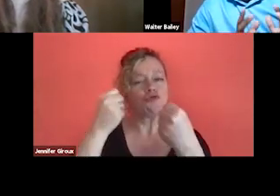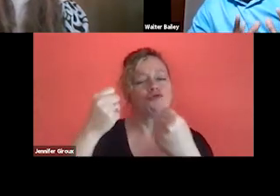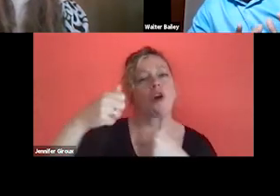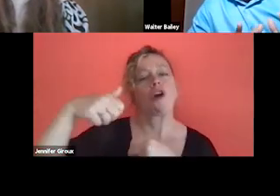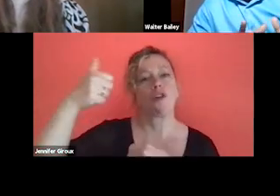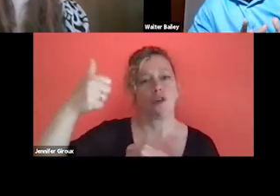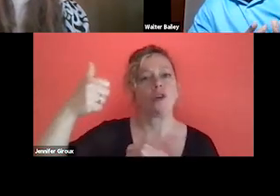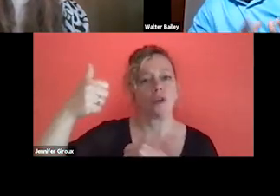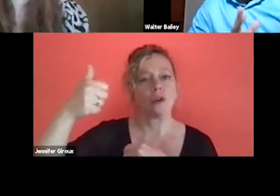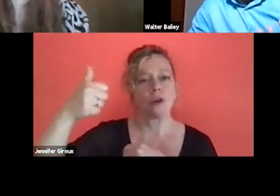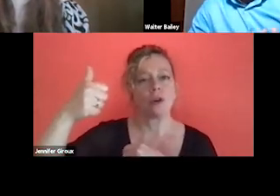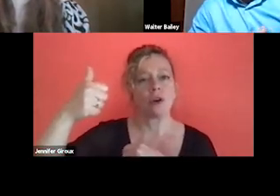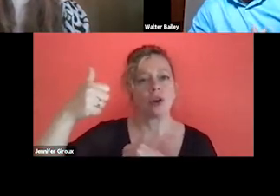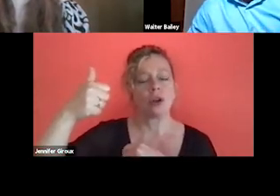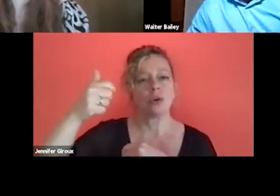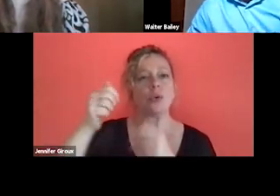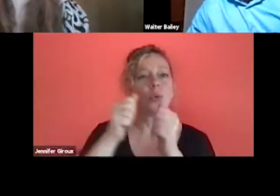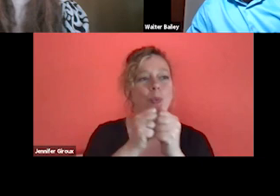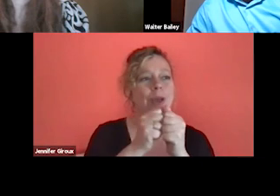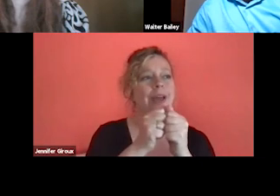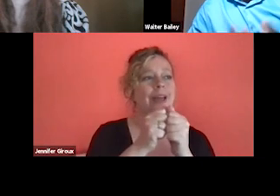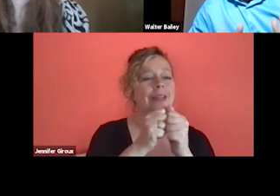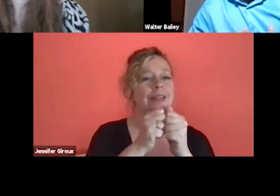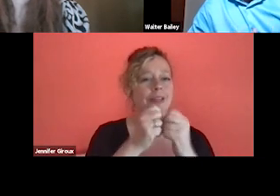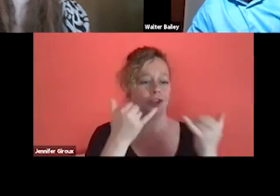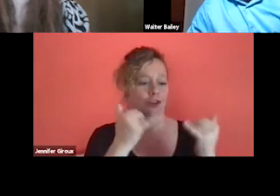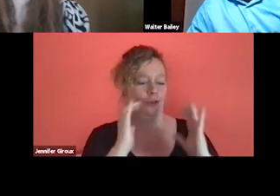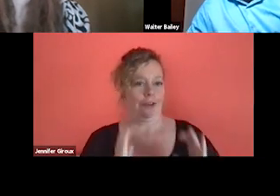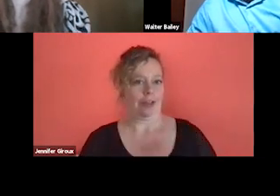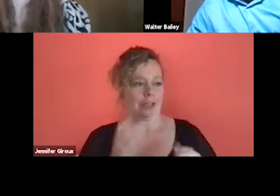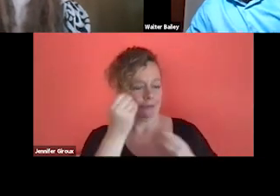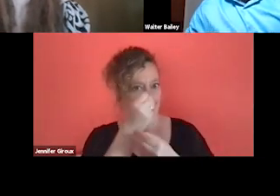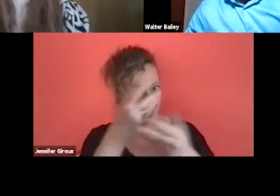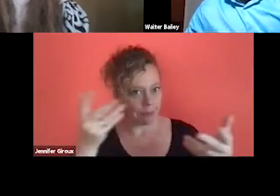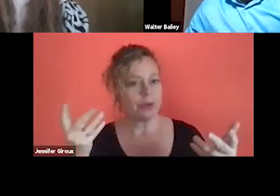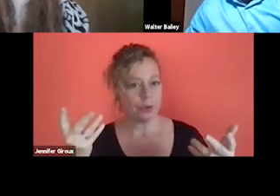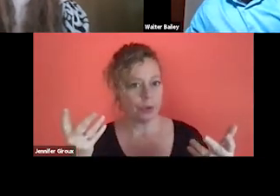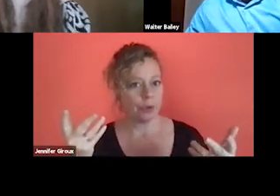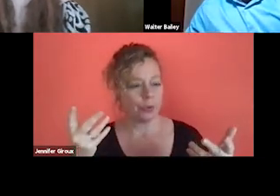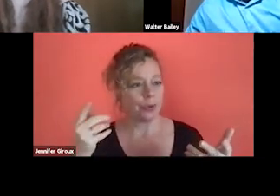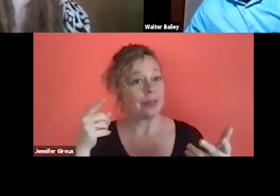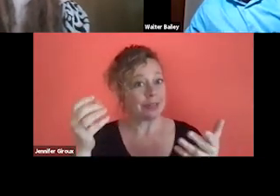de los clientes reales que teníamos en ese momento particular de hacerles saber que esto es colectivamente algo